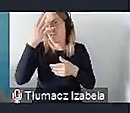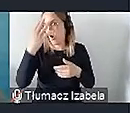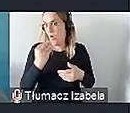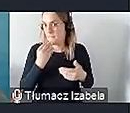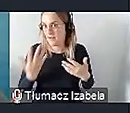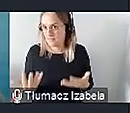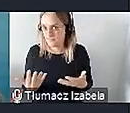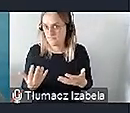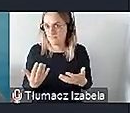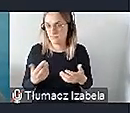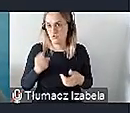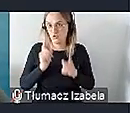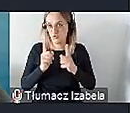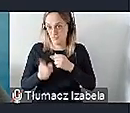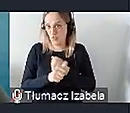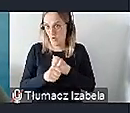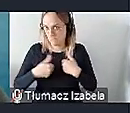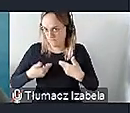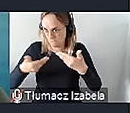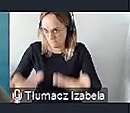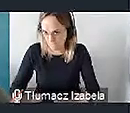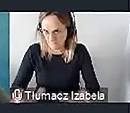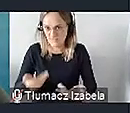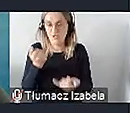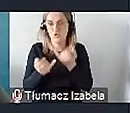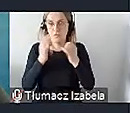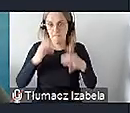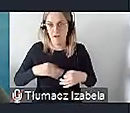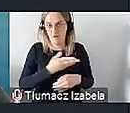Żeby mieć na to szybko dowód... Jeżeli prowadzą państwo samochód,